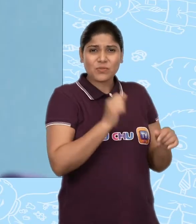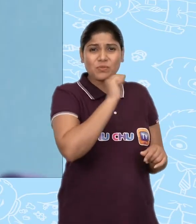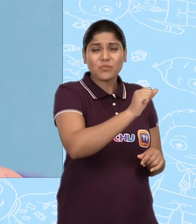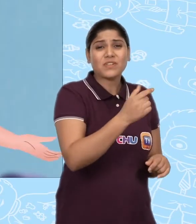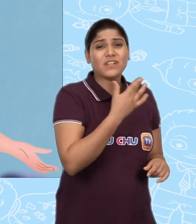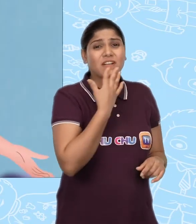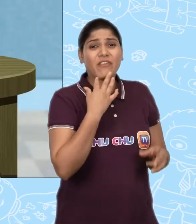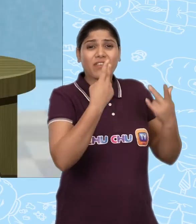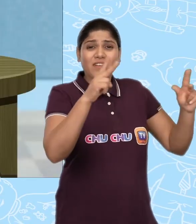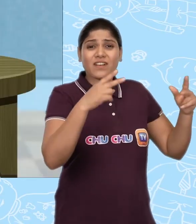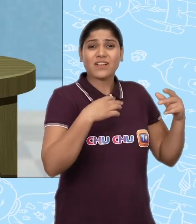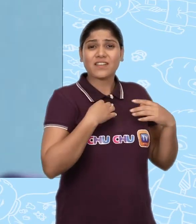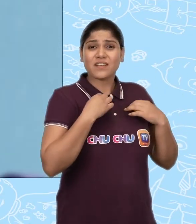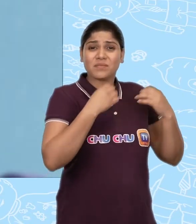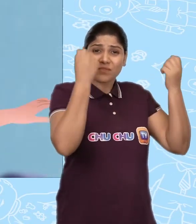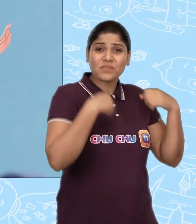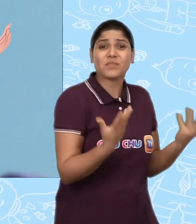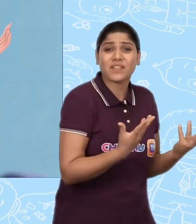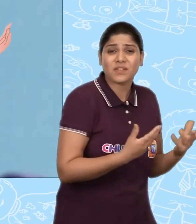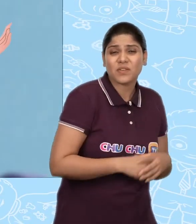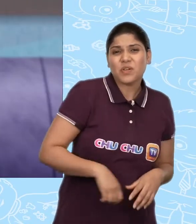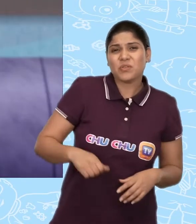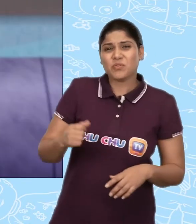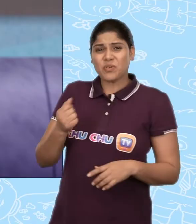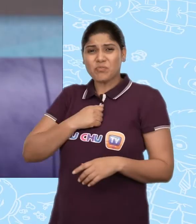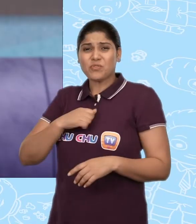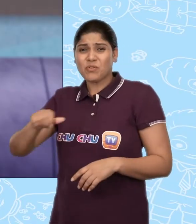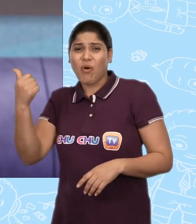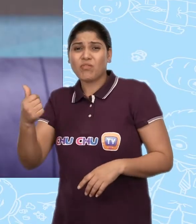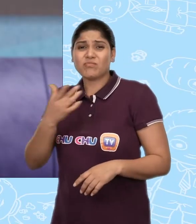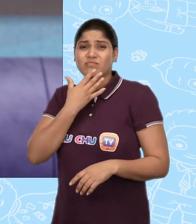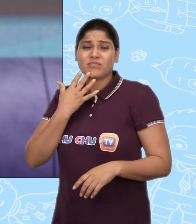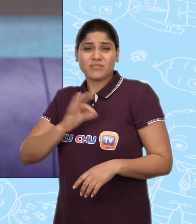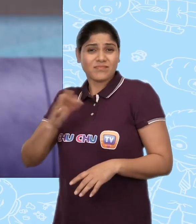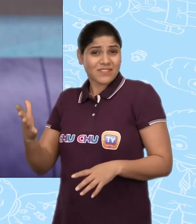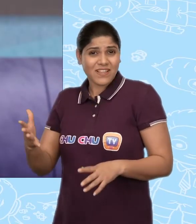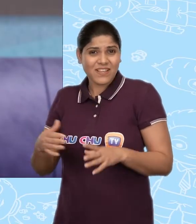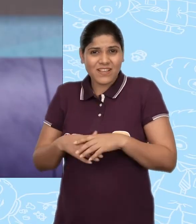तुम कुछ दूसरे रंग के कपड़े क्यों नहीं पहनने तो क्योंकि मुझे कोई और रंग पसंद ही नहीं है